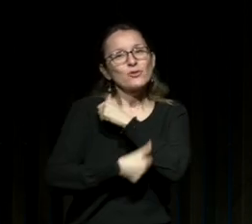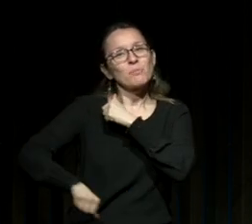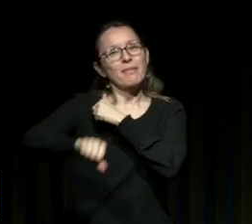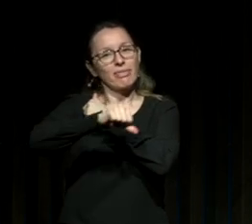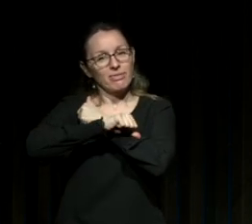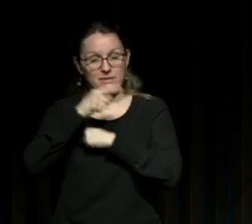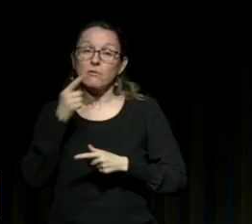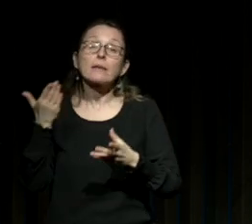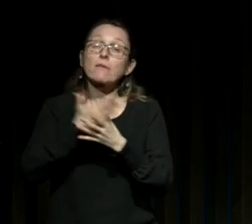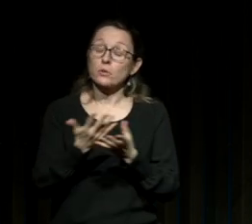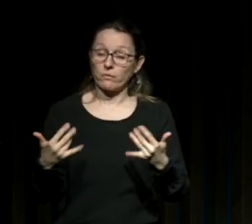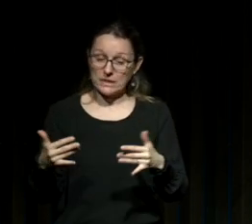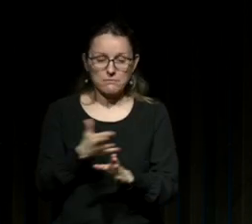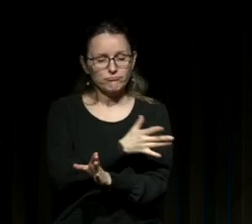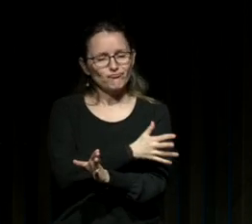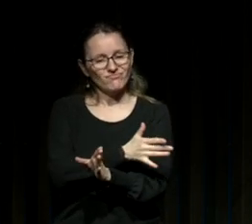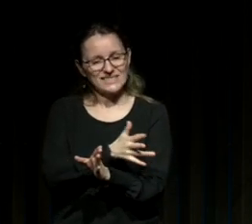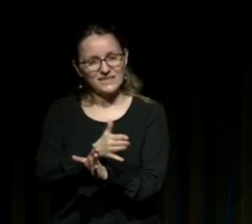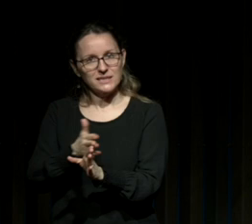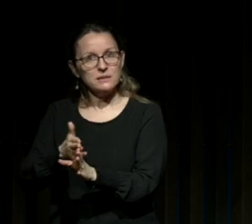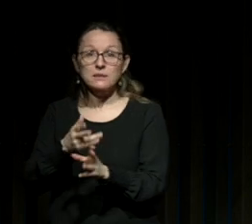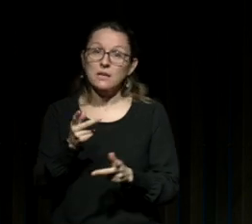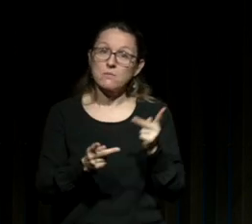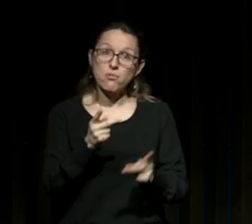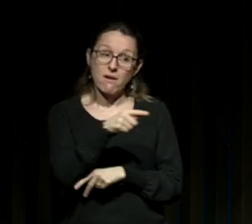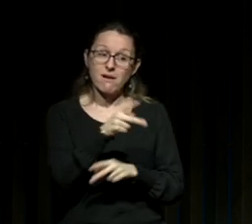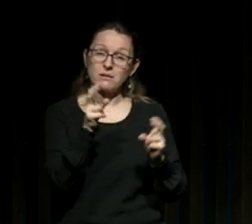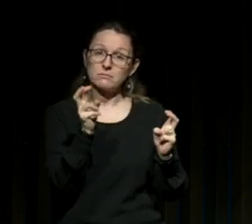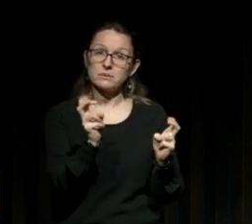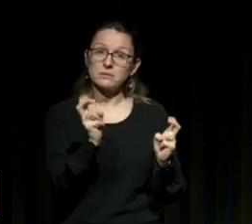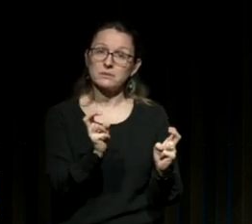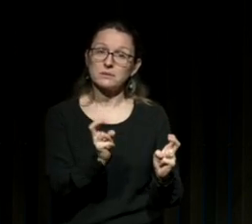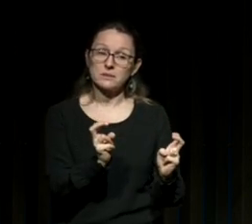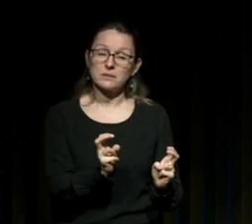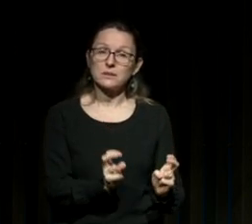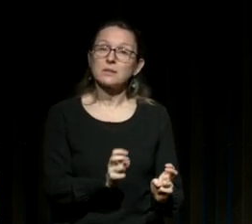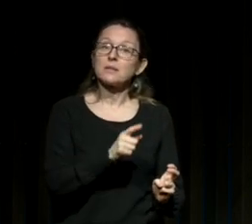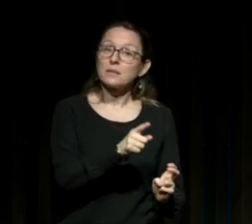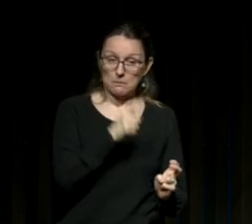ont significativement perdu du poids et cette perte de poids elle est maintenue au bout d'un an